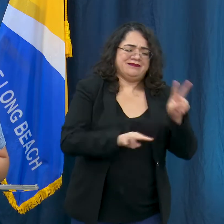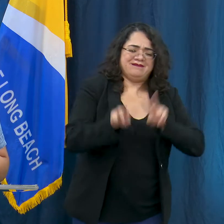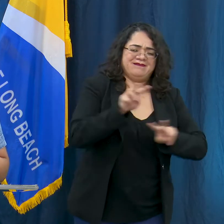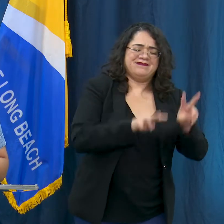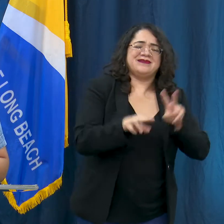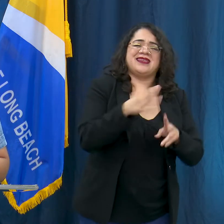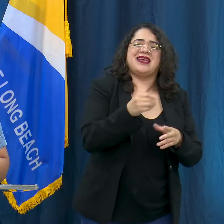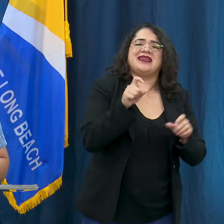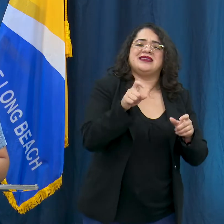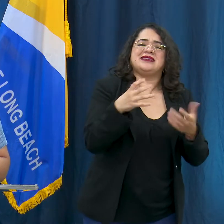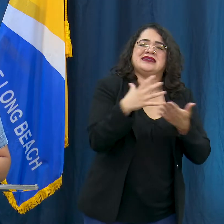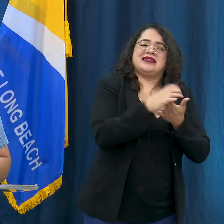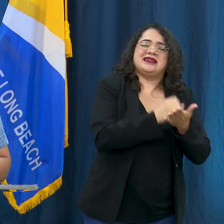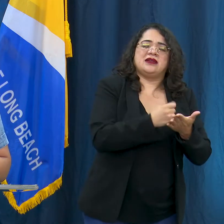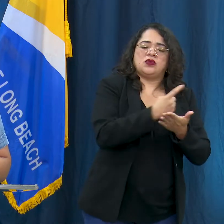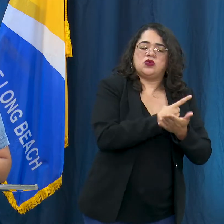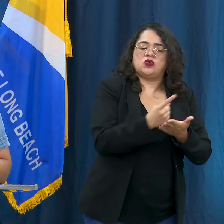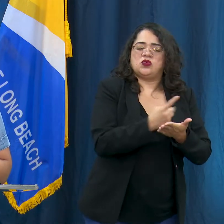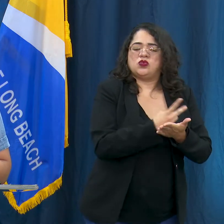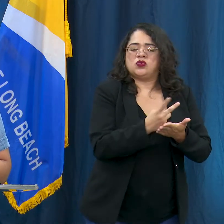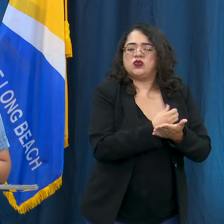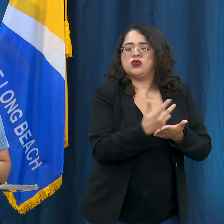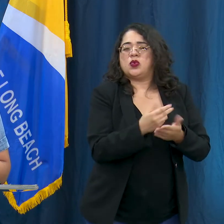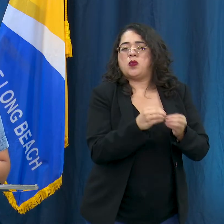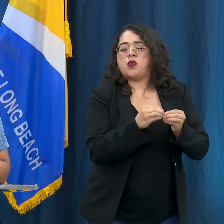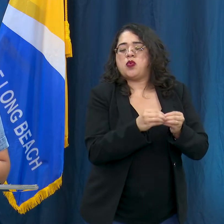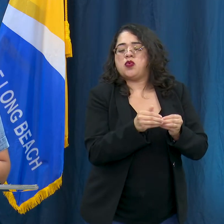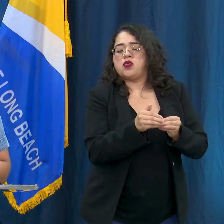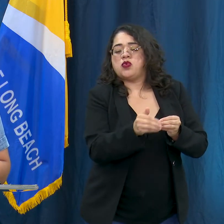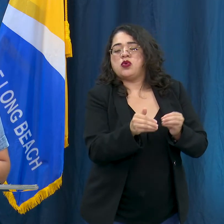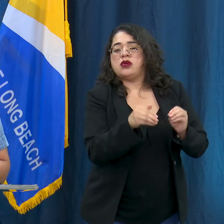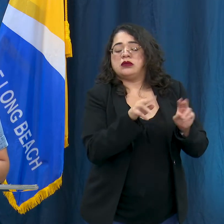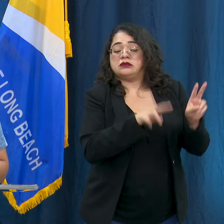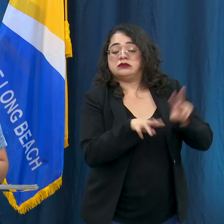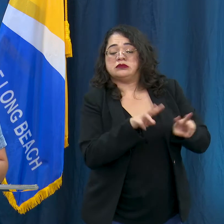para guarantees our que no está sauce Patil Hospital A's permanece can